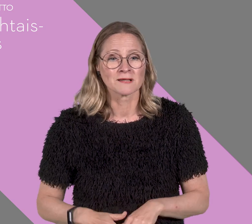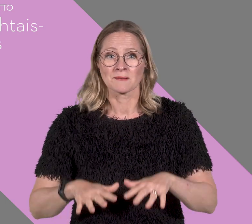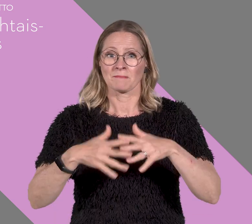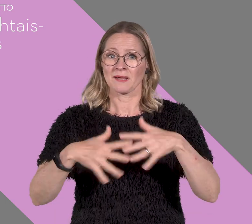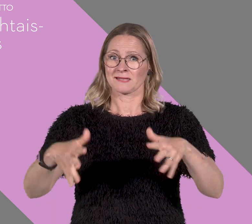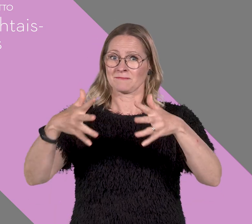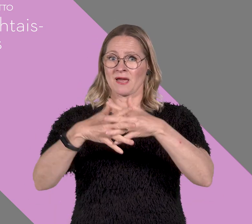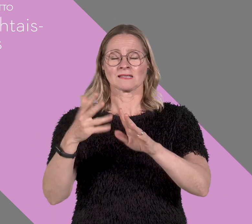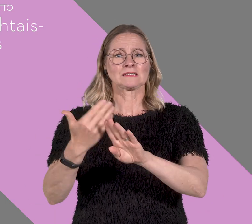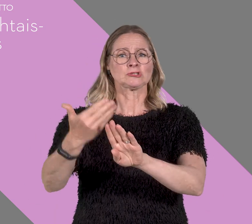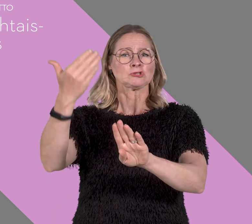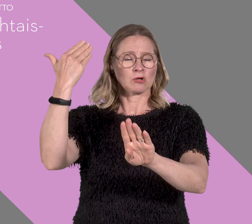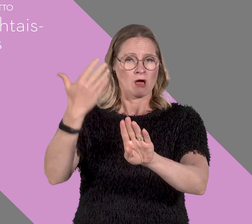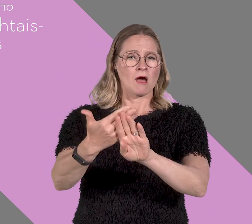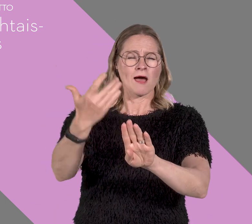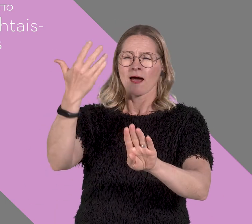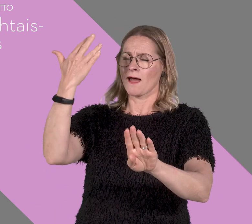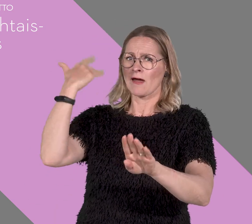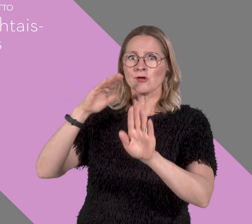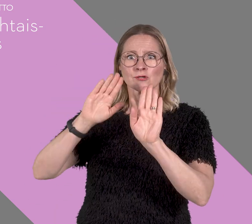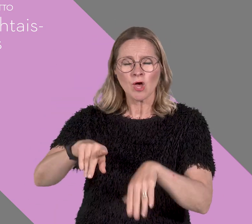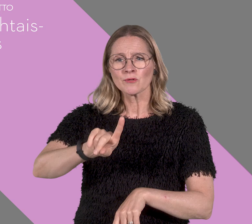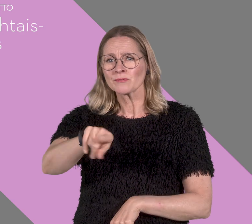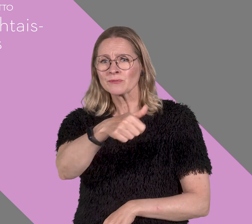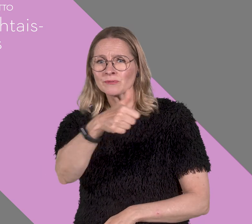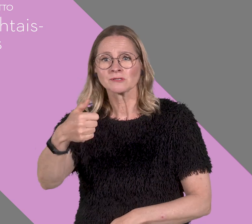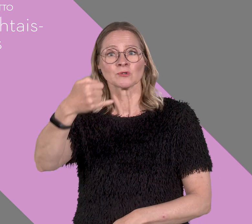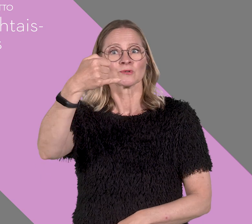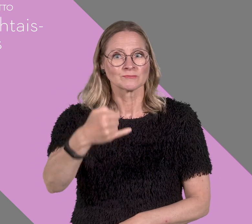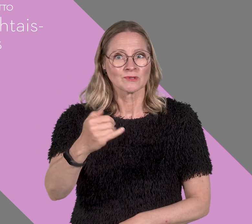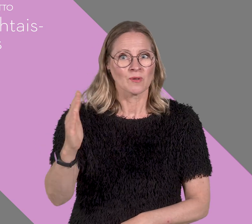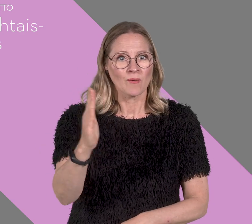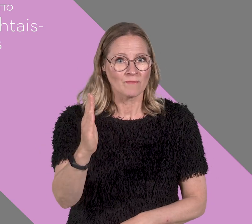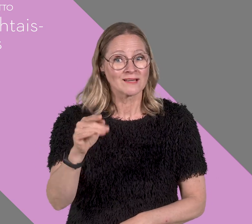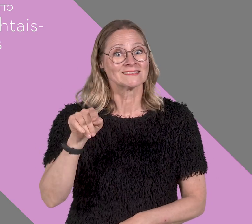Merimajan historia ulottuu jo 1960-luvulle, -